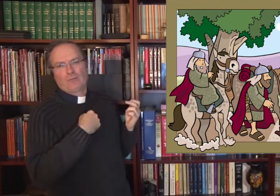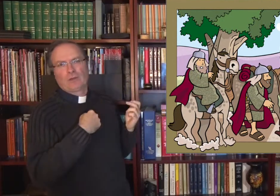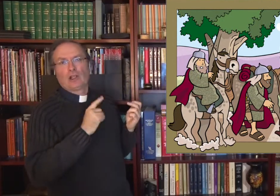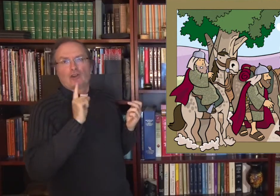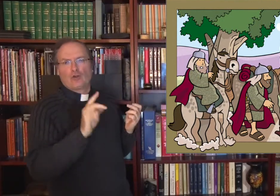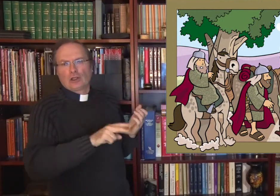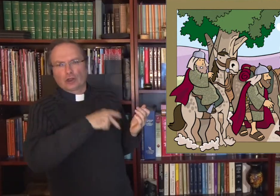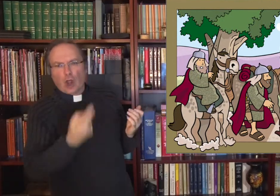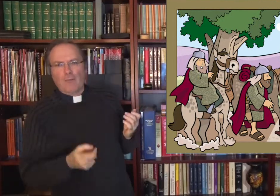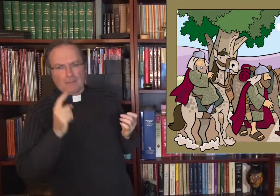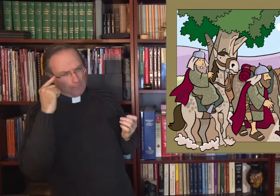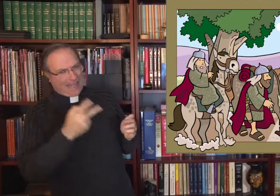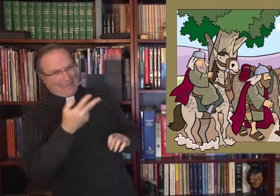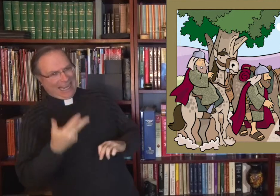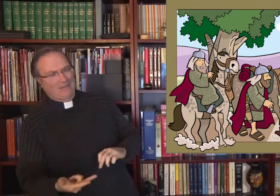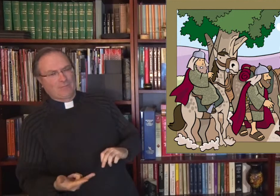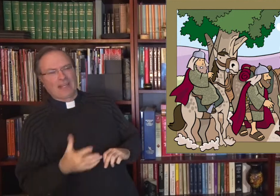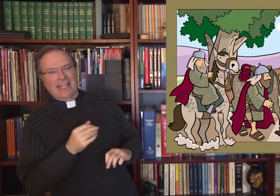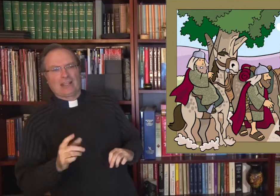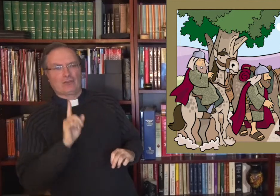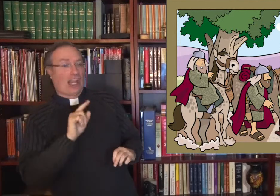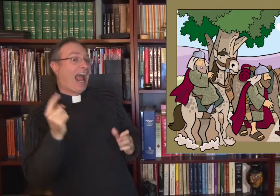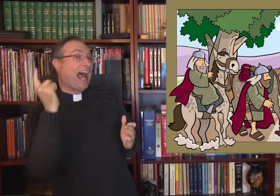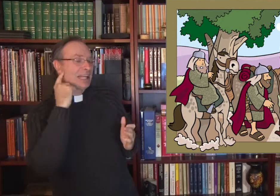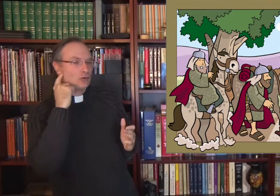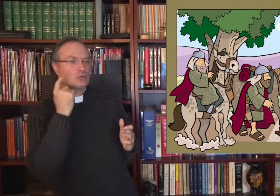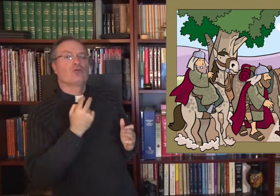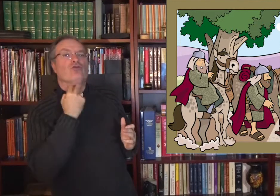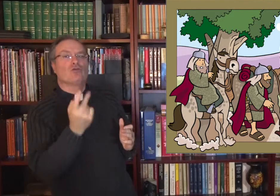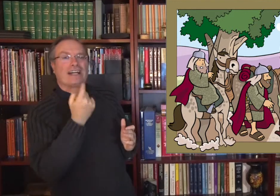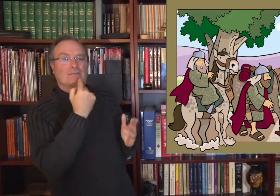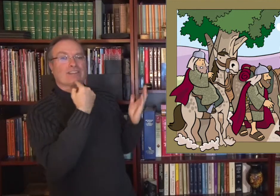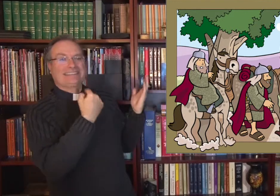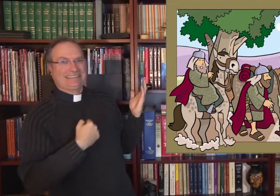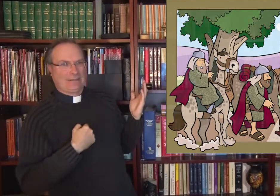Je suis tombé par terre et j’ai entendu une voix qui me disait: